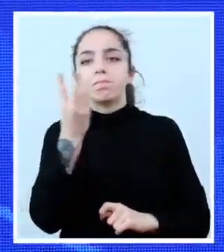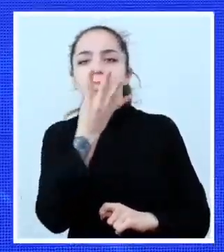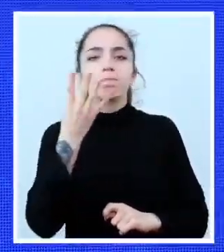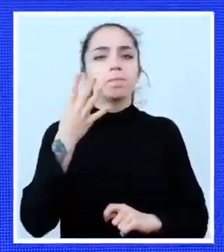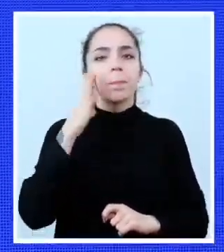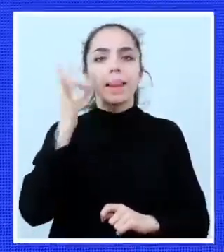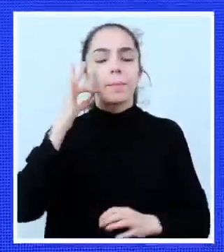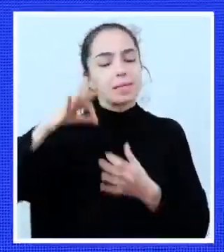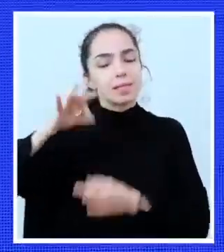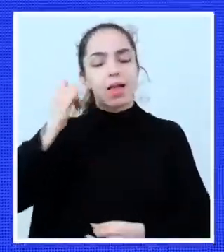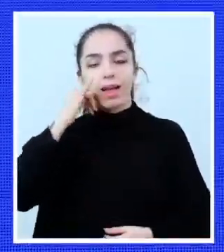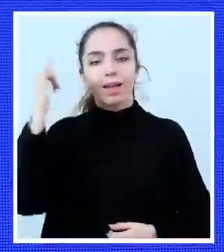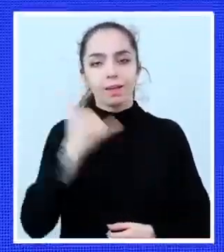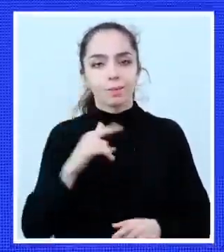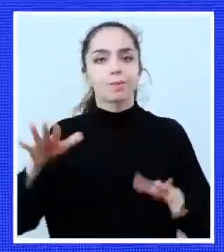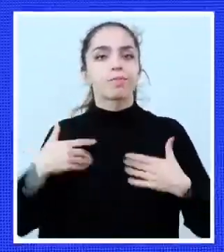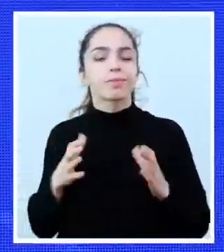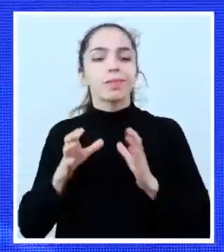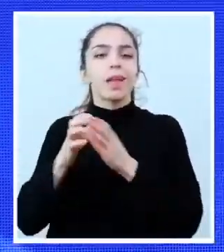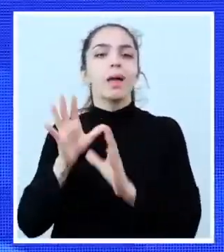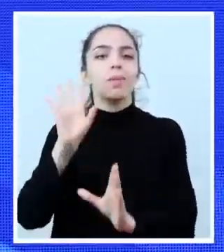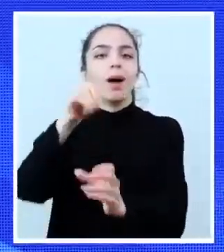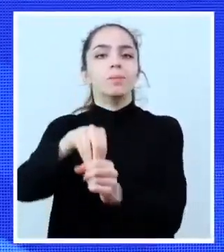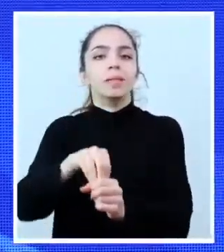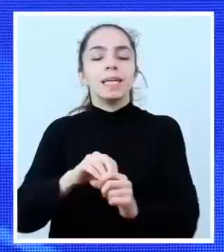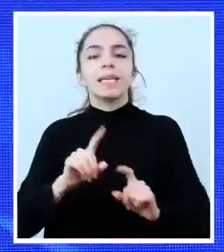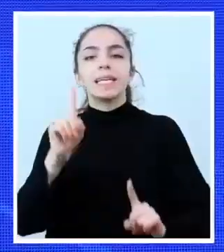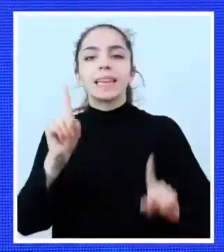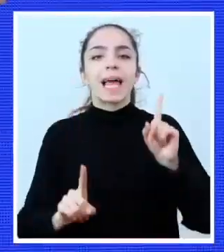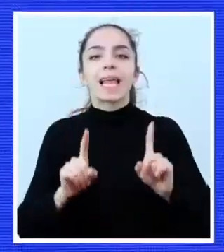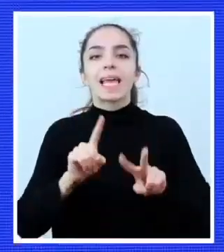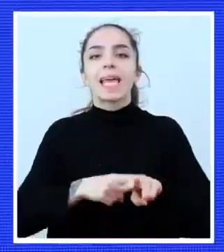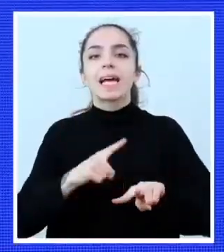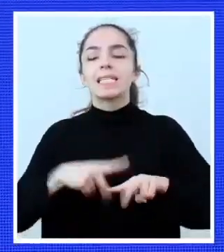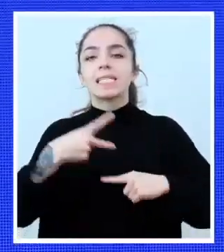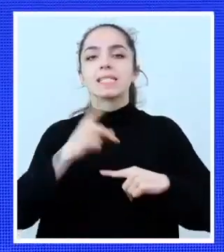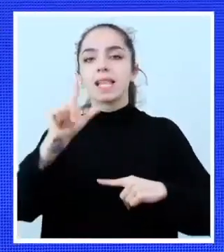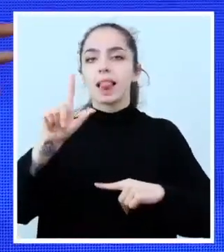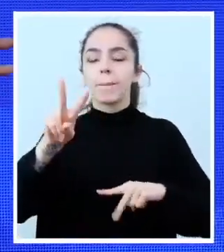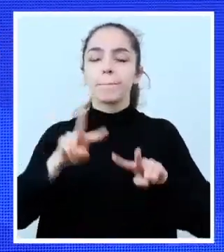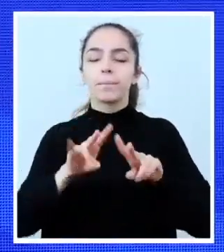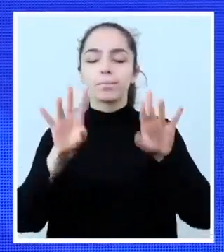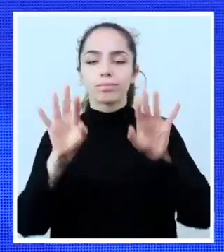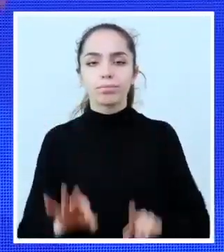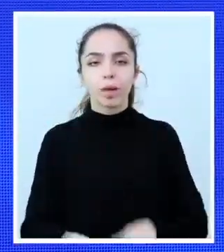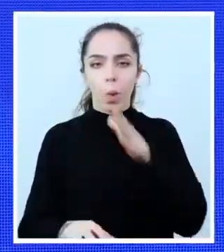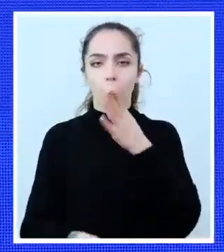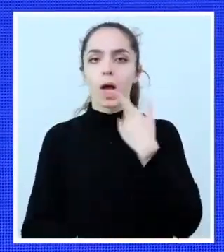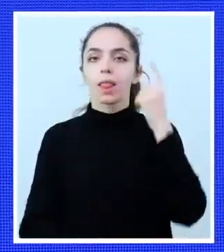Birkaç bilim insanı döndü ve onlar sayesinde bir ekibe dahil oldum. Orada yazılım denen şeyle tanıştım ve o an fark ettim ki...